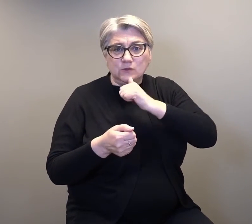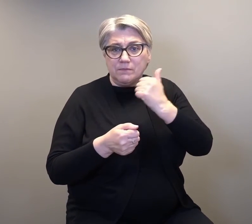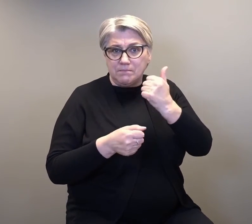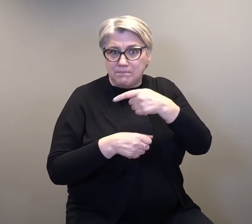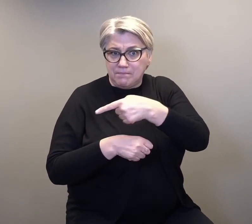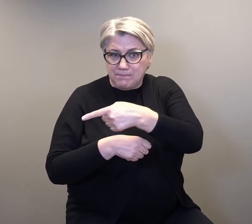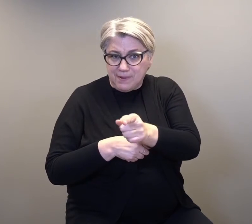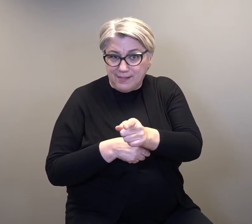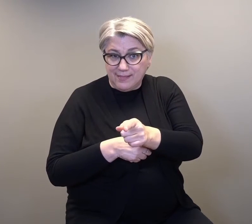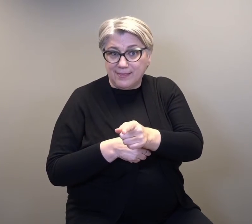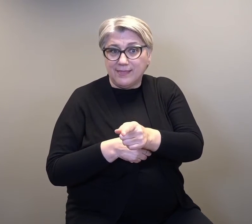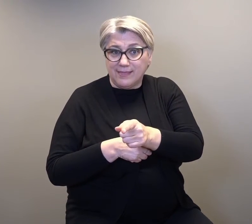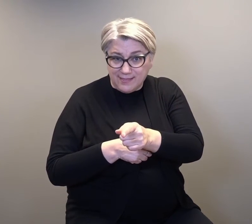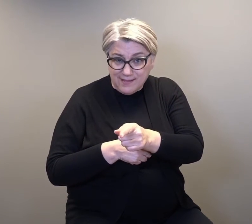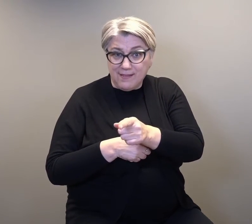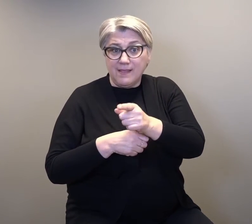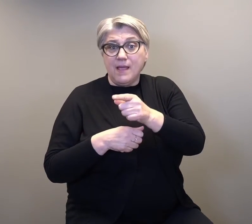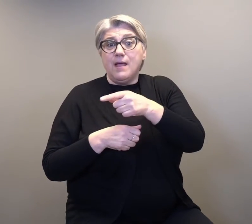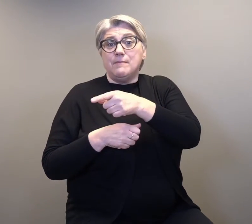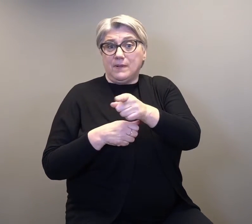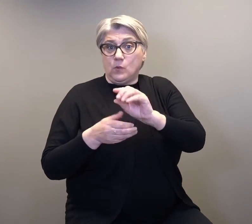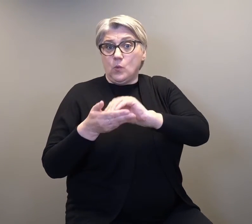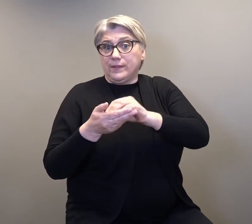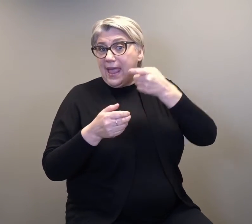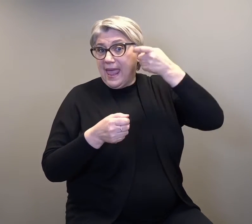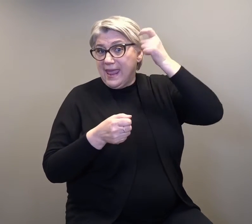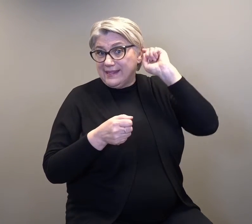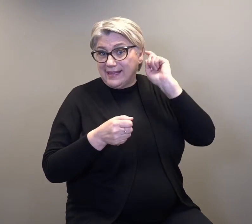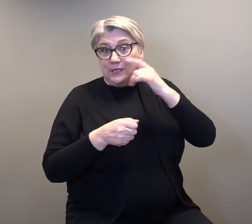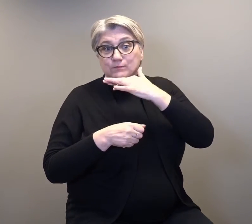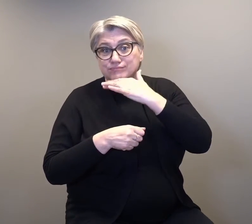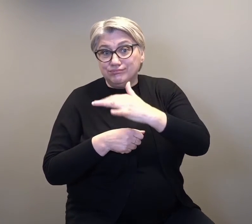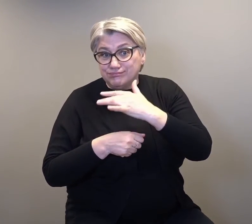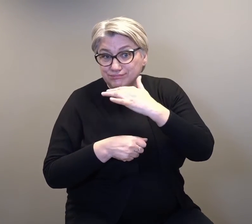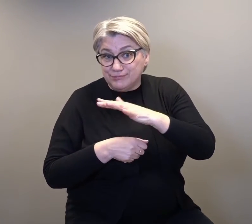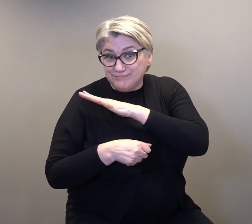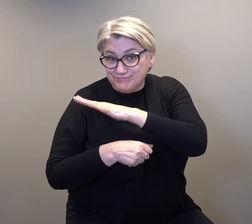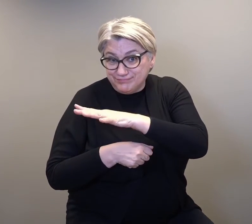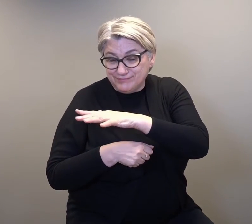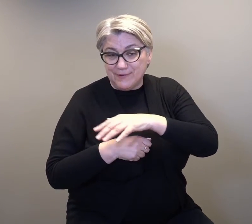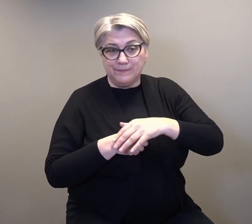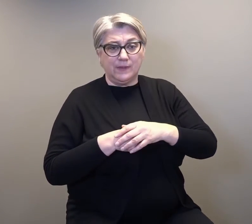við barnið þeirra á meðan barnið notar heyrnartæki.